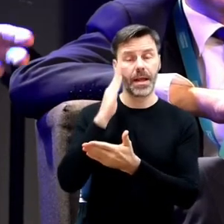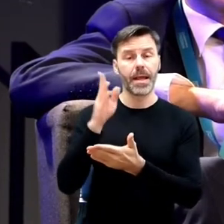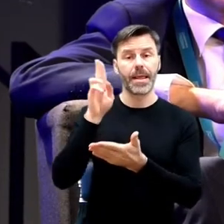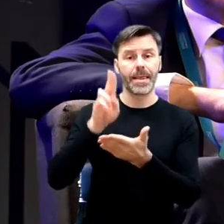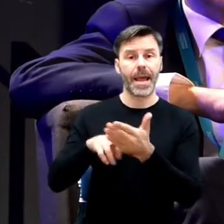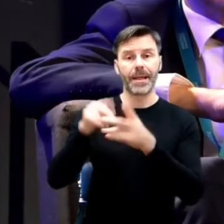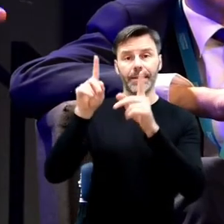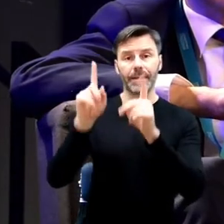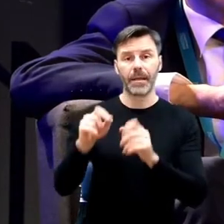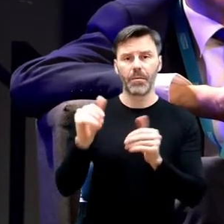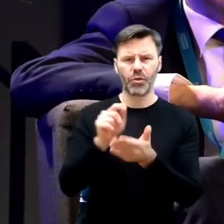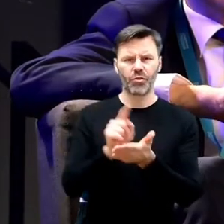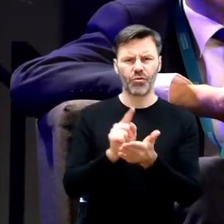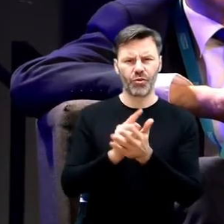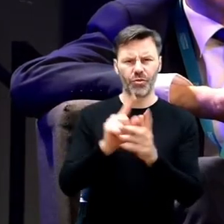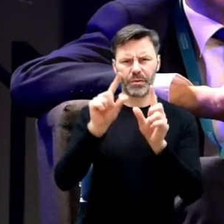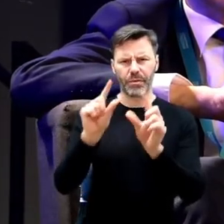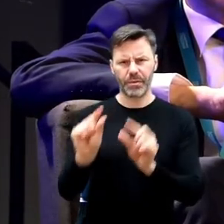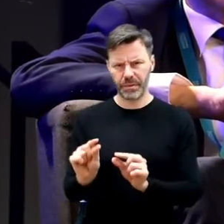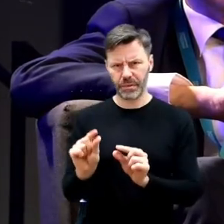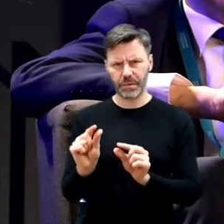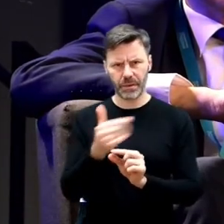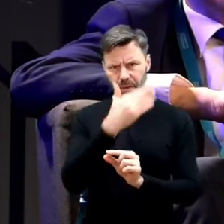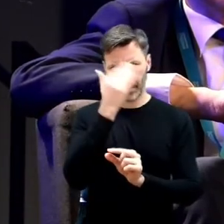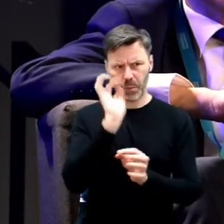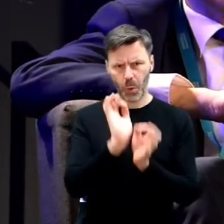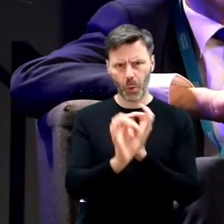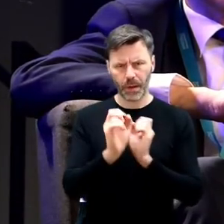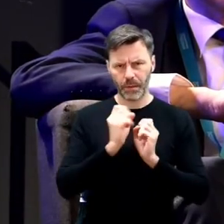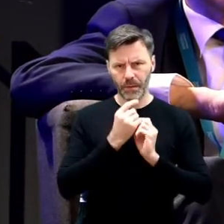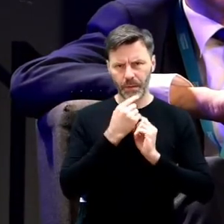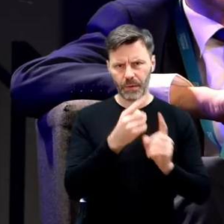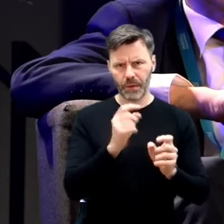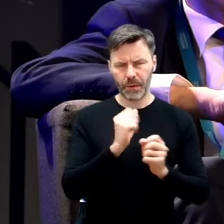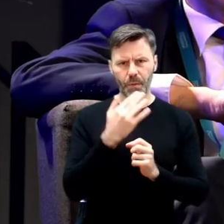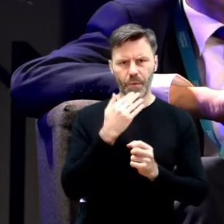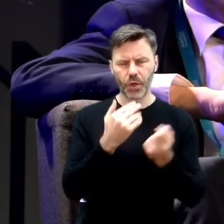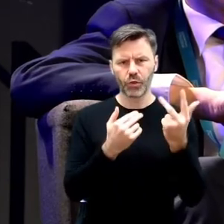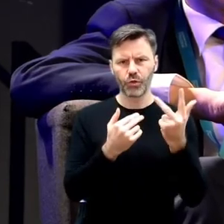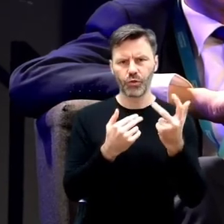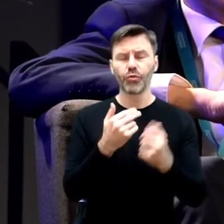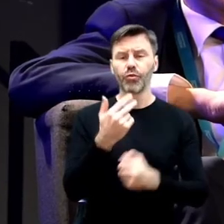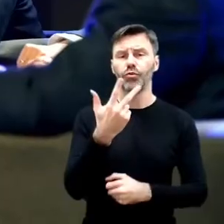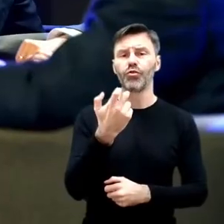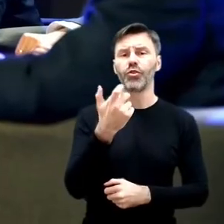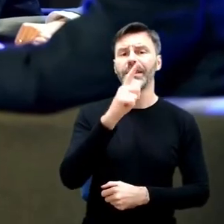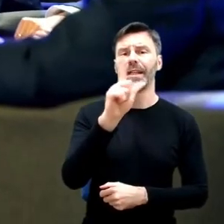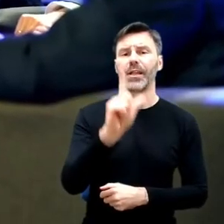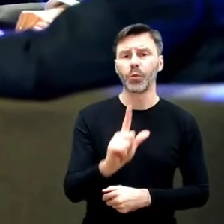Ja nie wiem, czy się dość precyzyjnie wypowiedziałem o tych 300 zł, to jest 300 zł na Kowalskiego miesięcznie, tak,